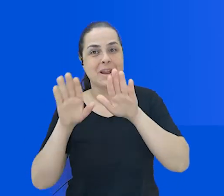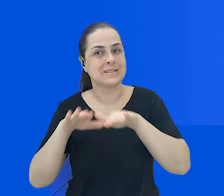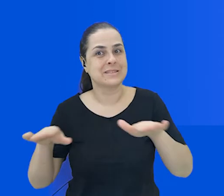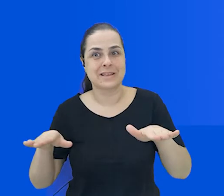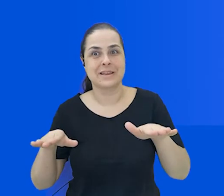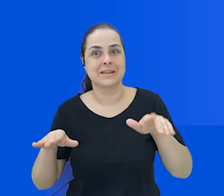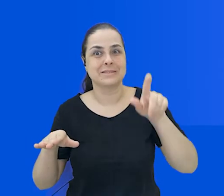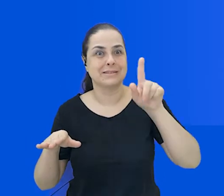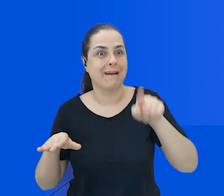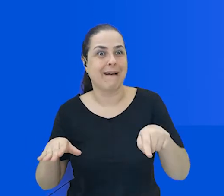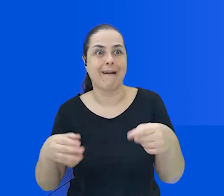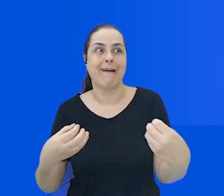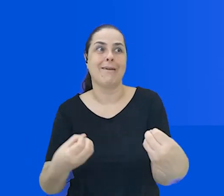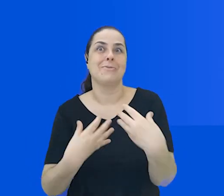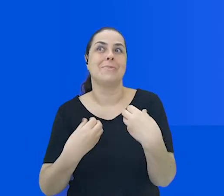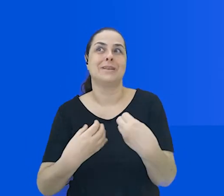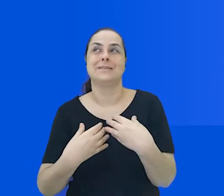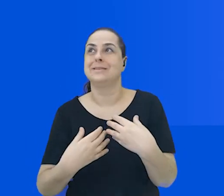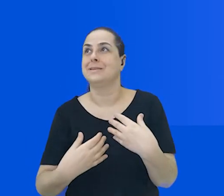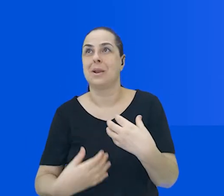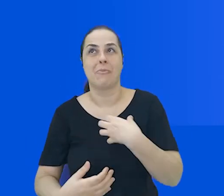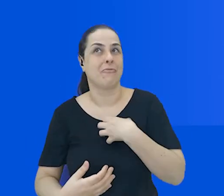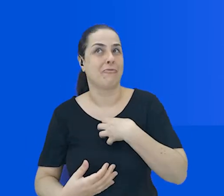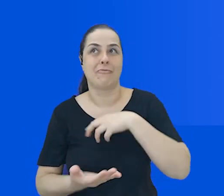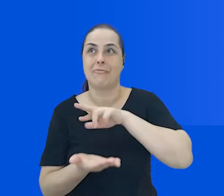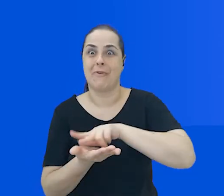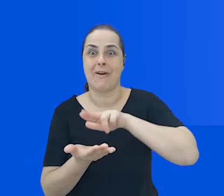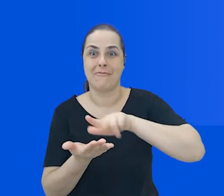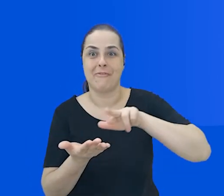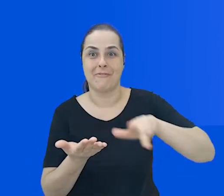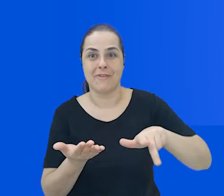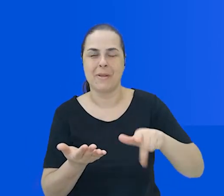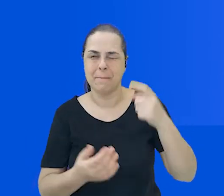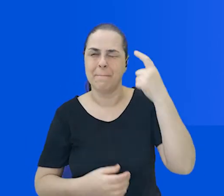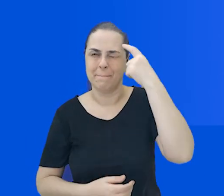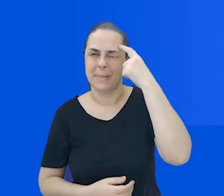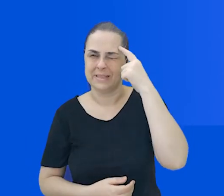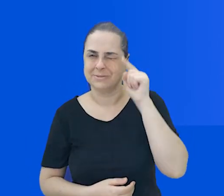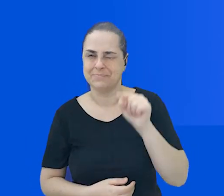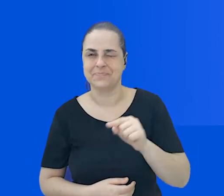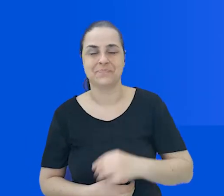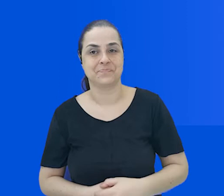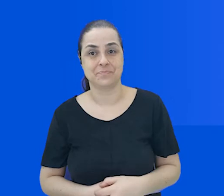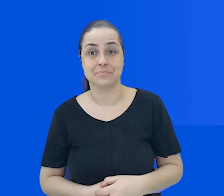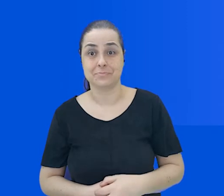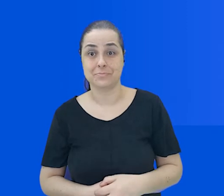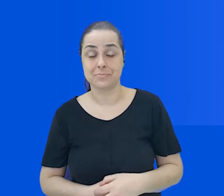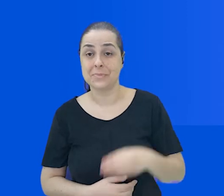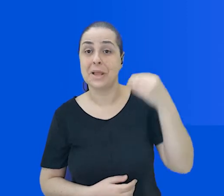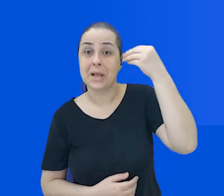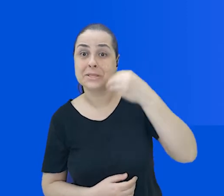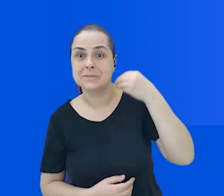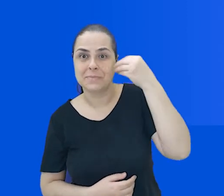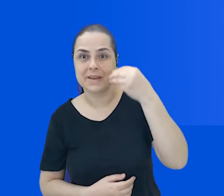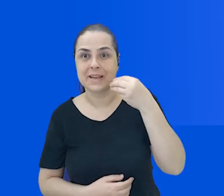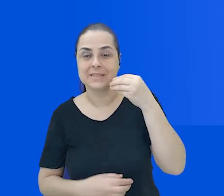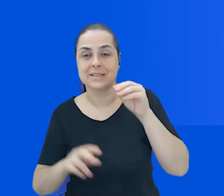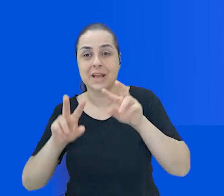são mestras pra gente em vários aspectos, algo que a gente pode pensar nisso. Essa primeira experiência, a emoção,